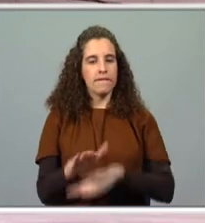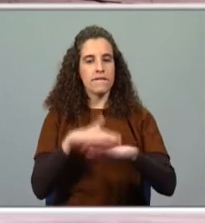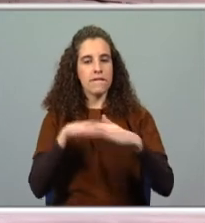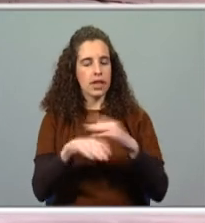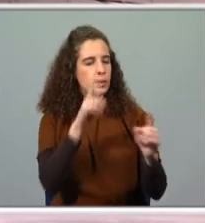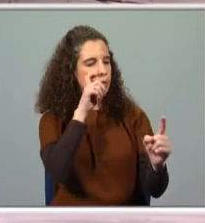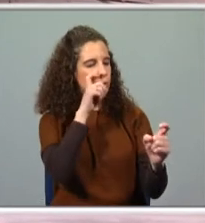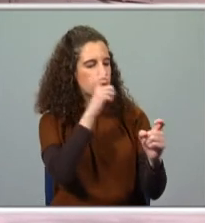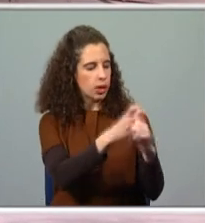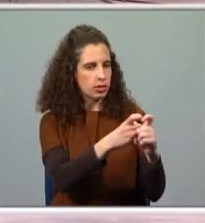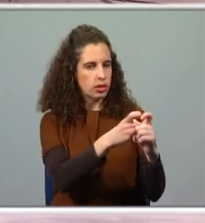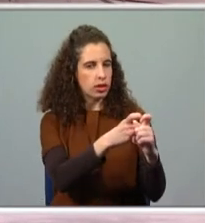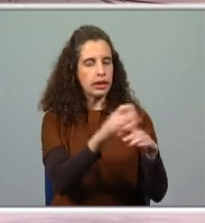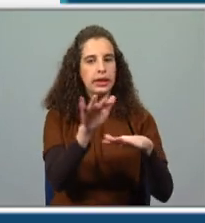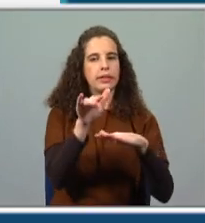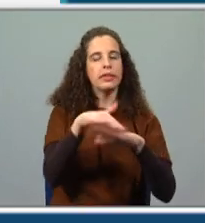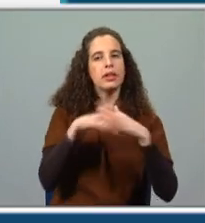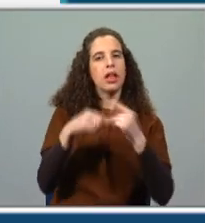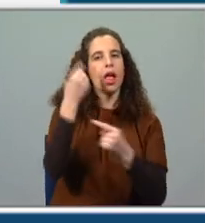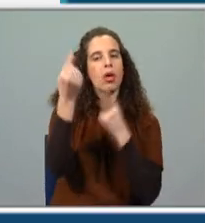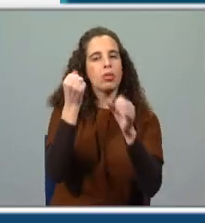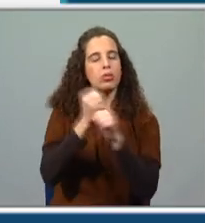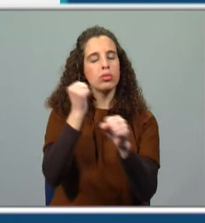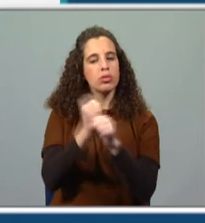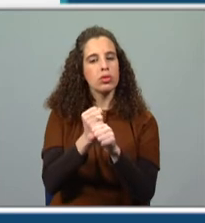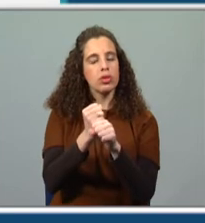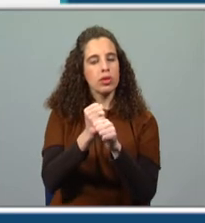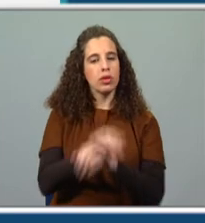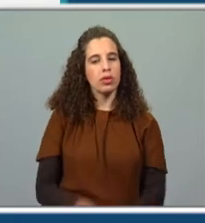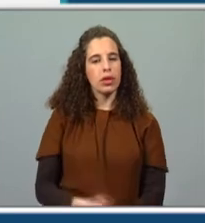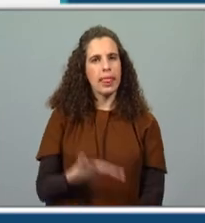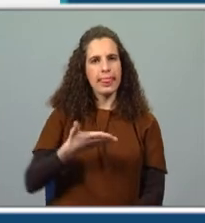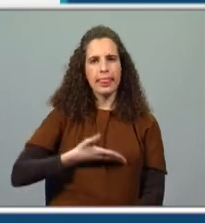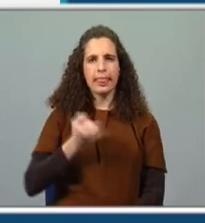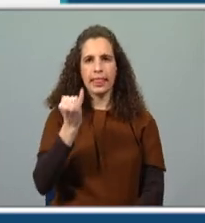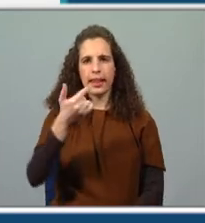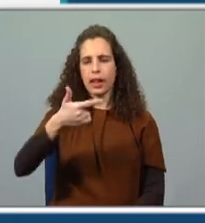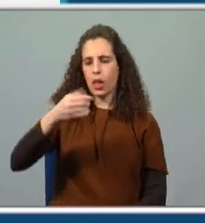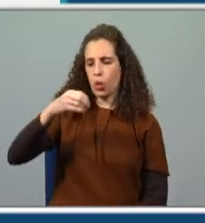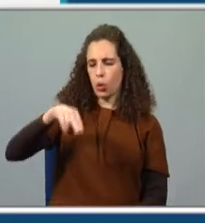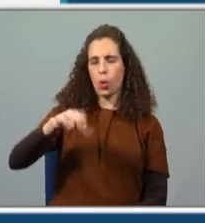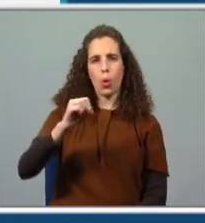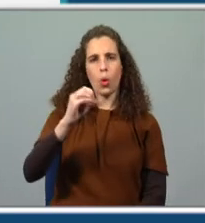revisão e fazendo aqui alguns exercícios de aplicação com os ditongos orais 在這裡複習並做一些練習與口語雙元音的應用